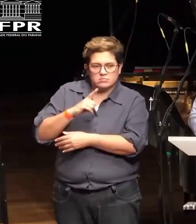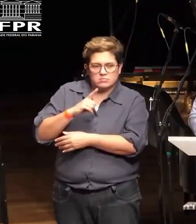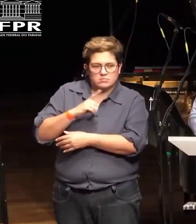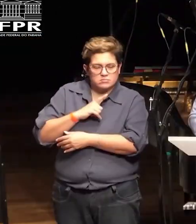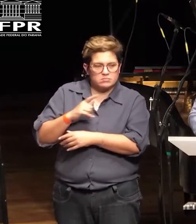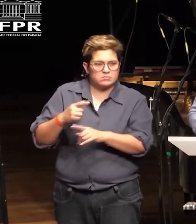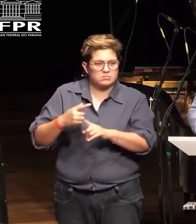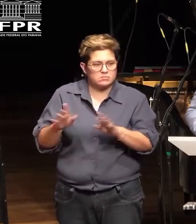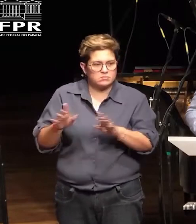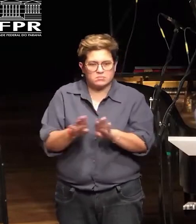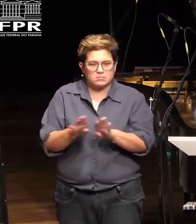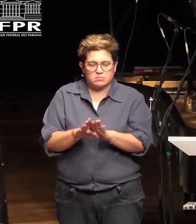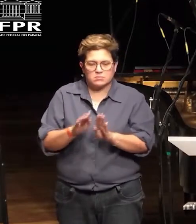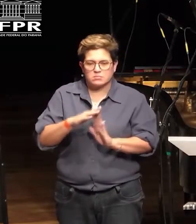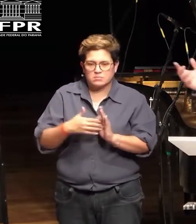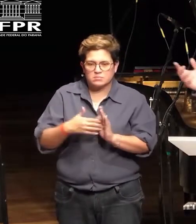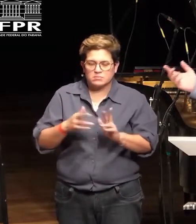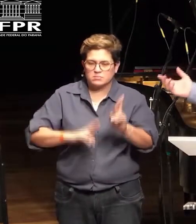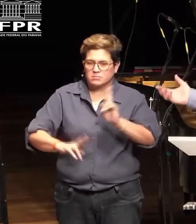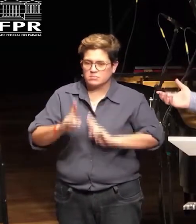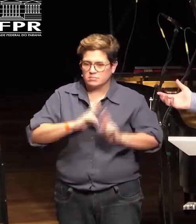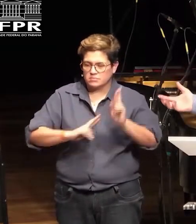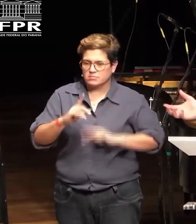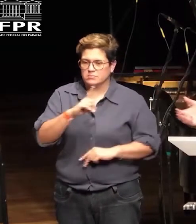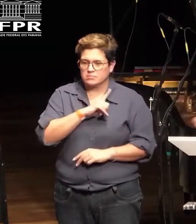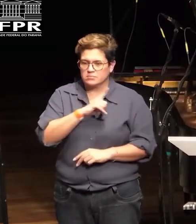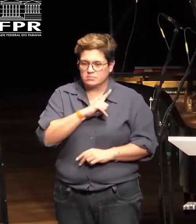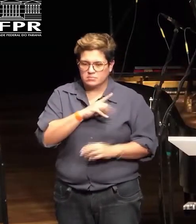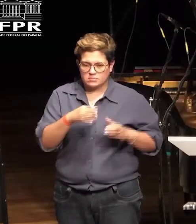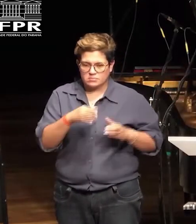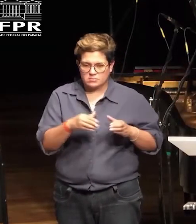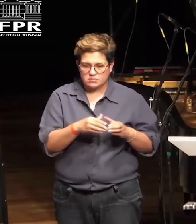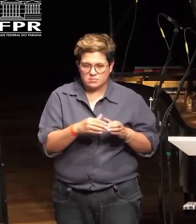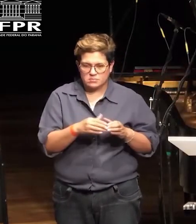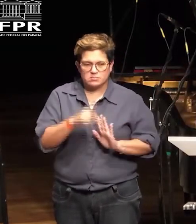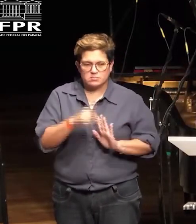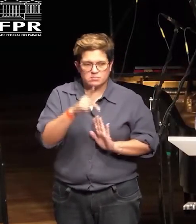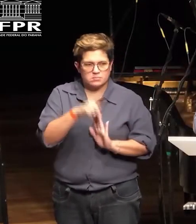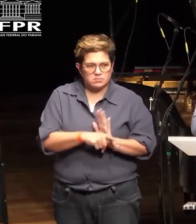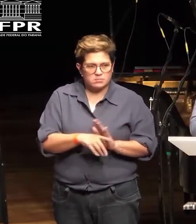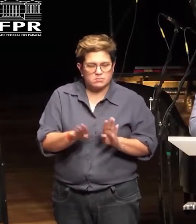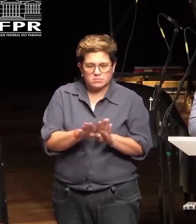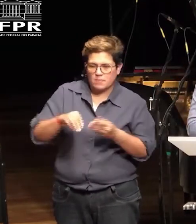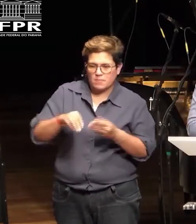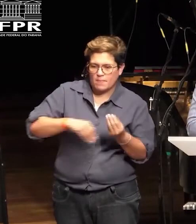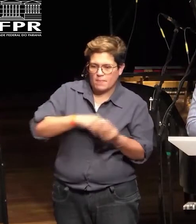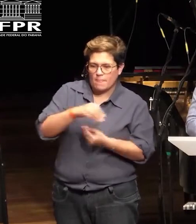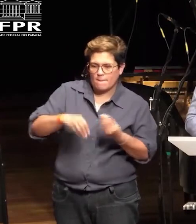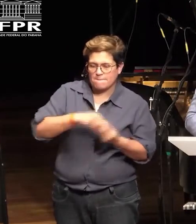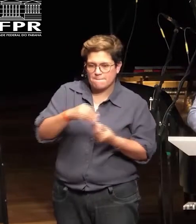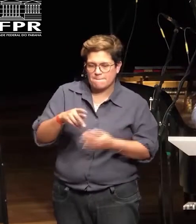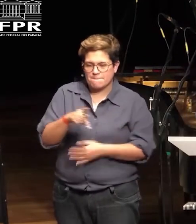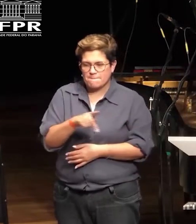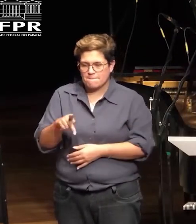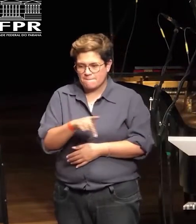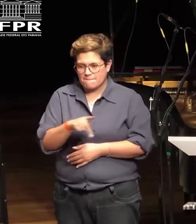Todos os resultados efetivos que nós vamos ter na comunidade, nesse projeto, no envolvimento dos nossos professores, dos nossos alunos,